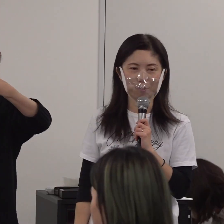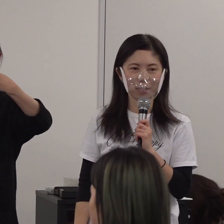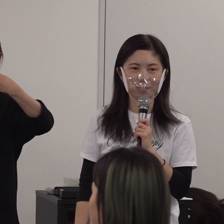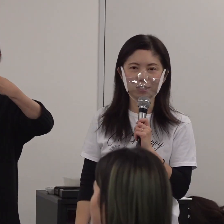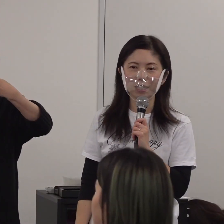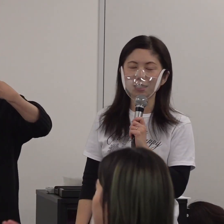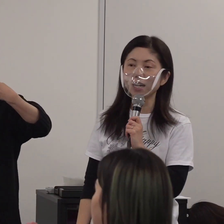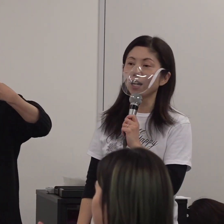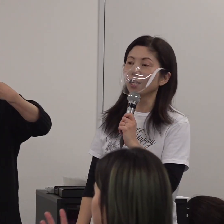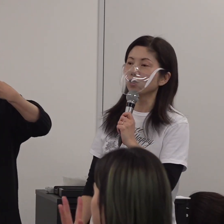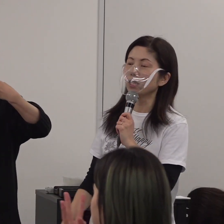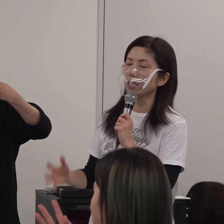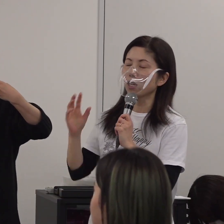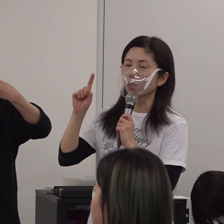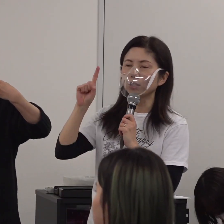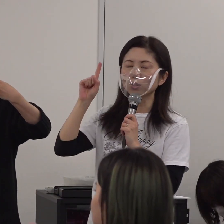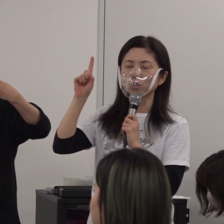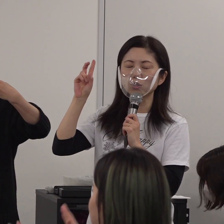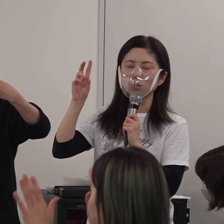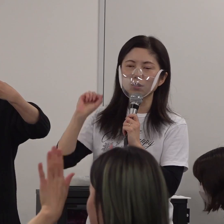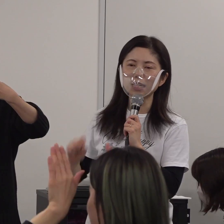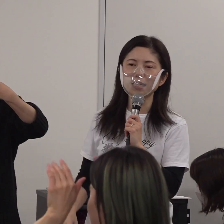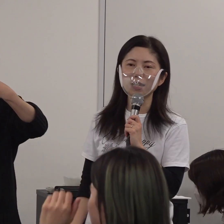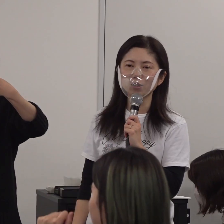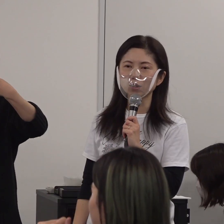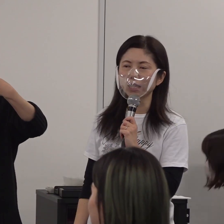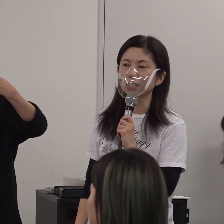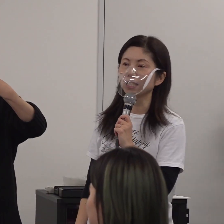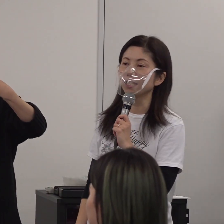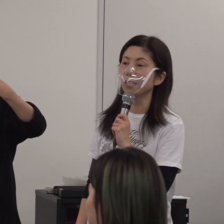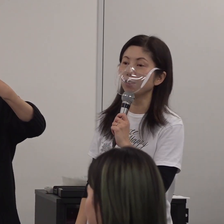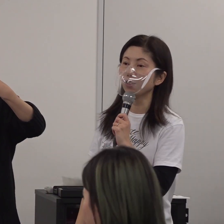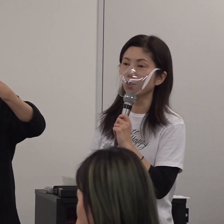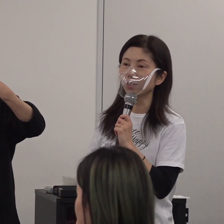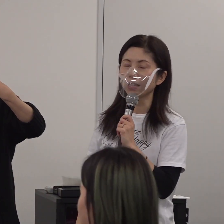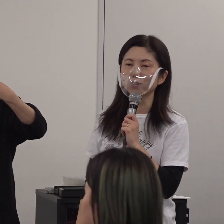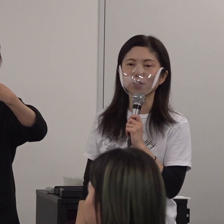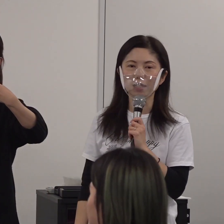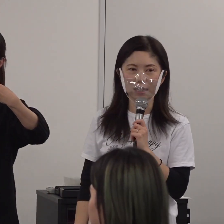それね一つ一つ聞いていくので知ってるよって いう方